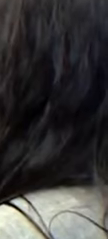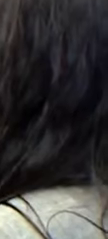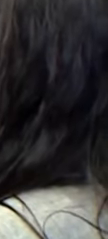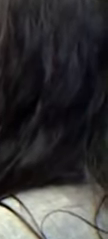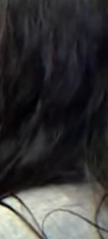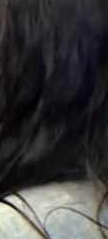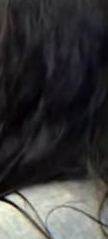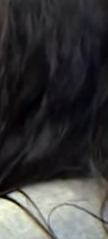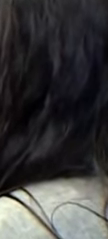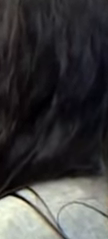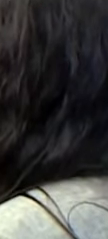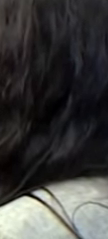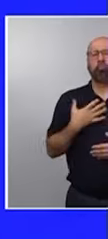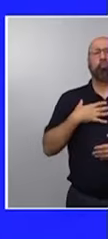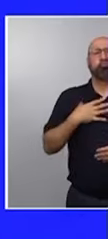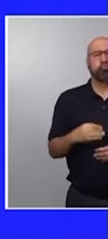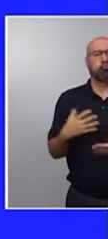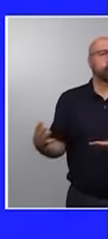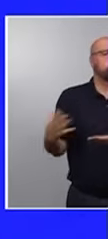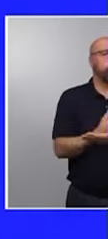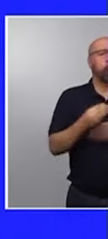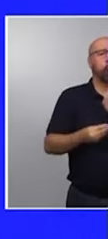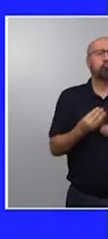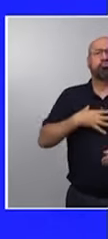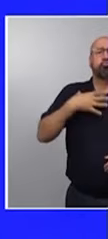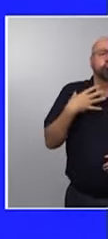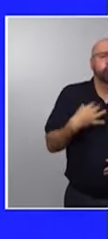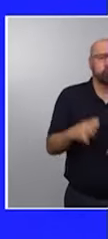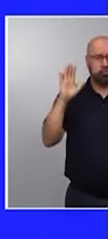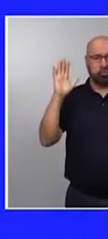se ha descubierto que el pueblo de Portugal en el que vive también ha sido desviado una